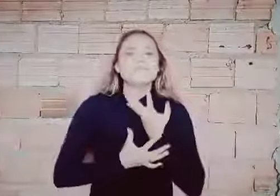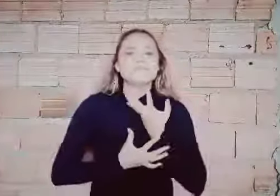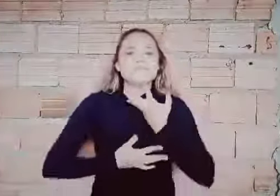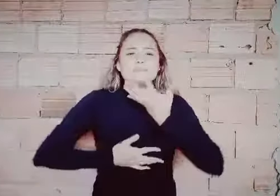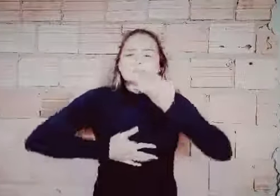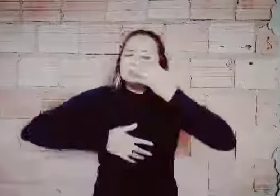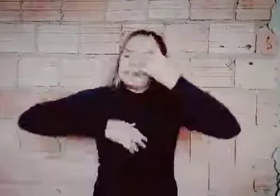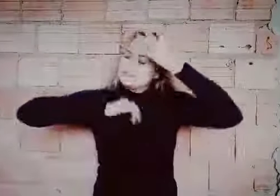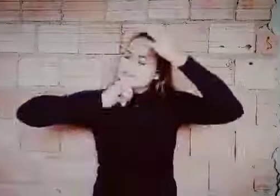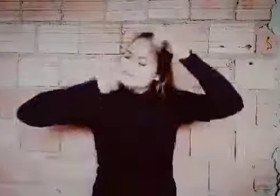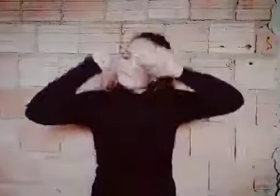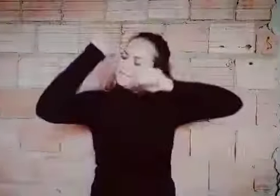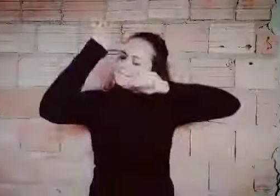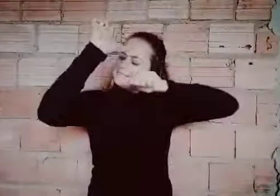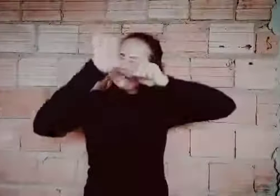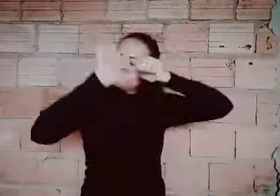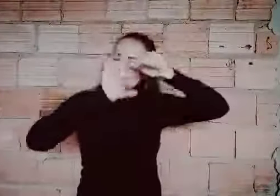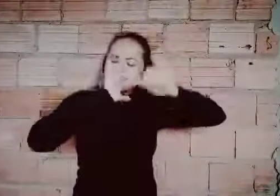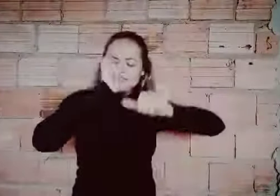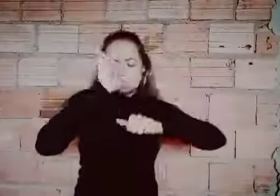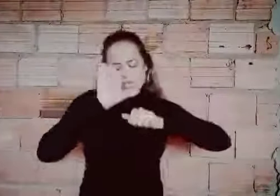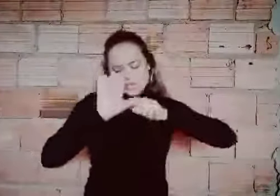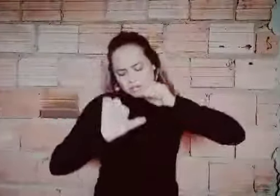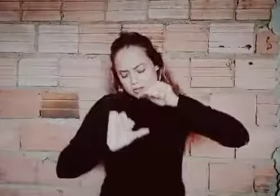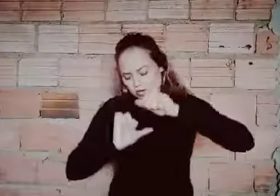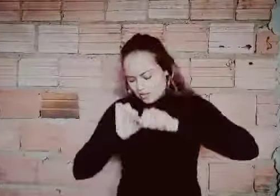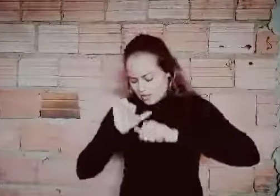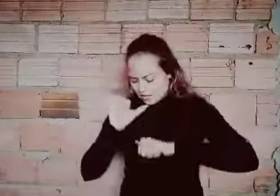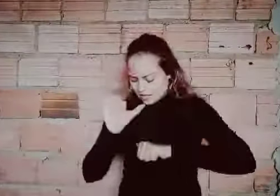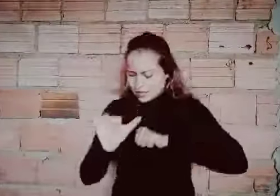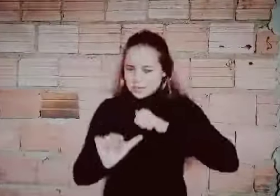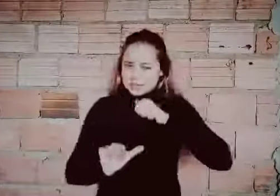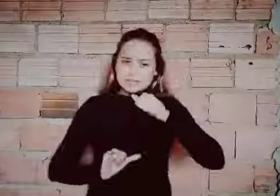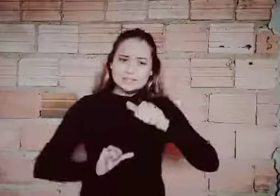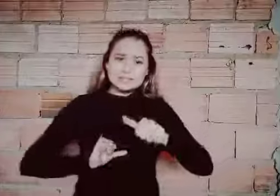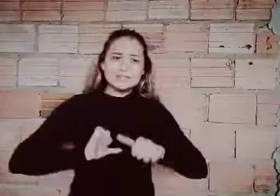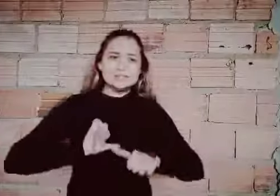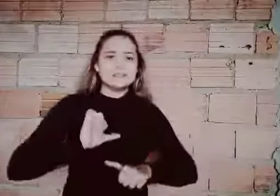Transforme o meu ser